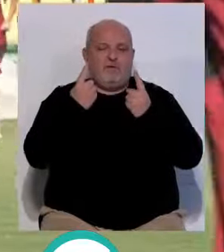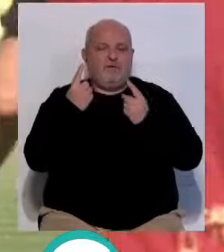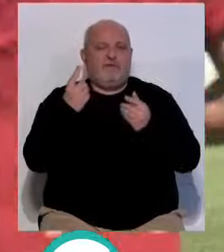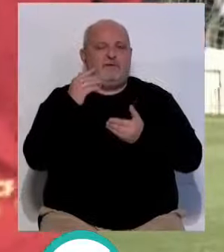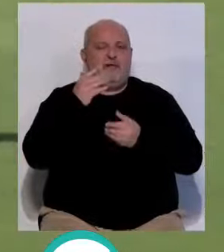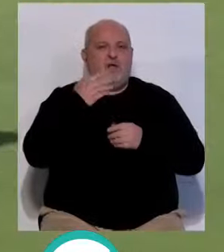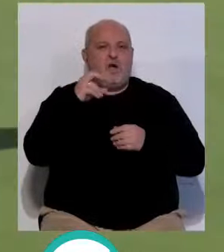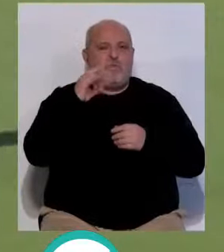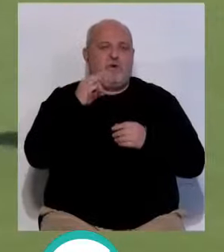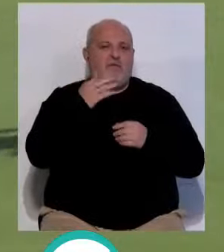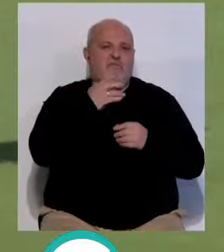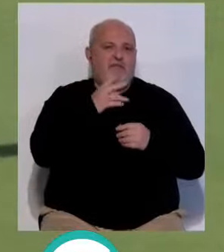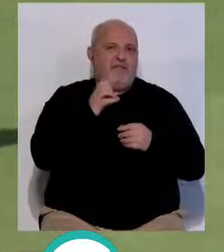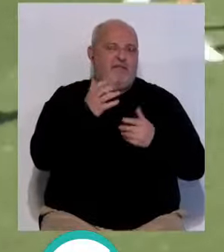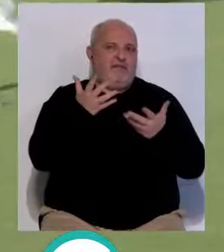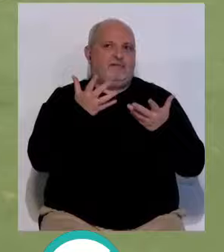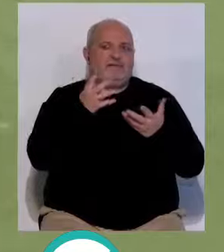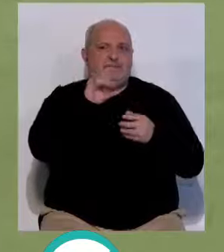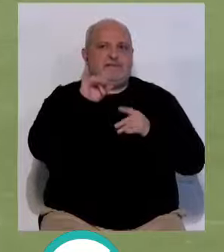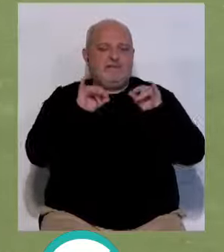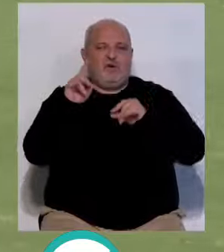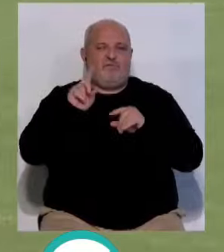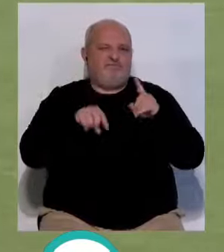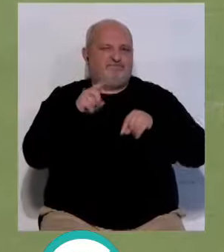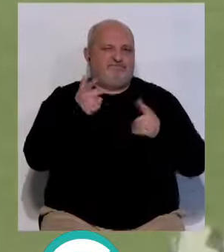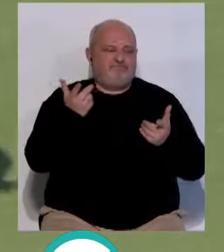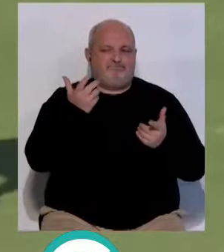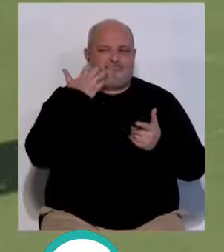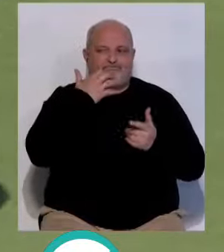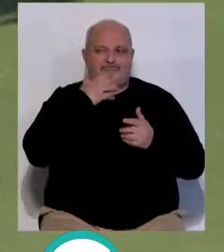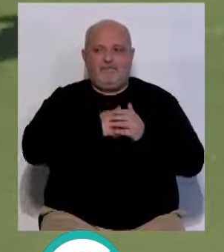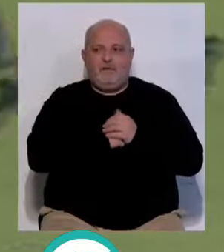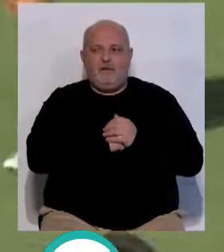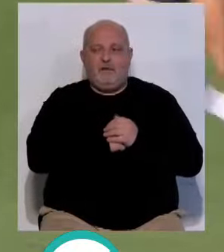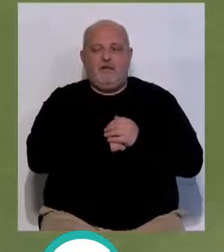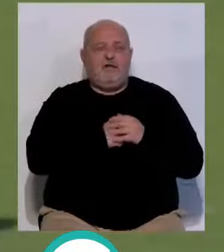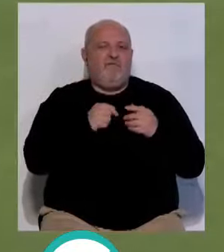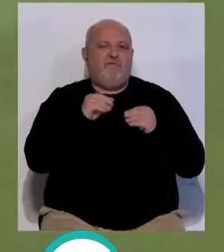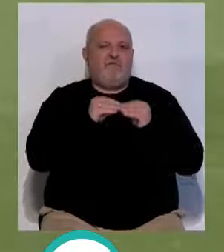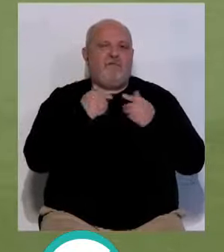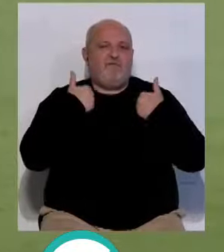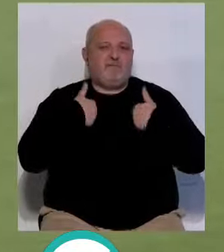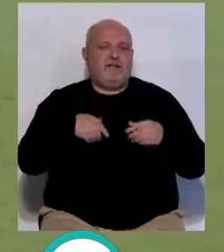campo y fesan meterio y José Mari O sea es que a ver es la forma física del equipo la recuperación